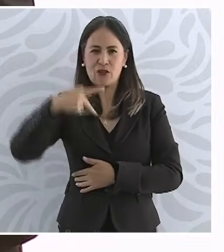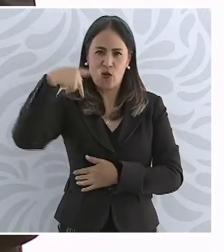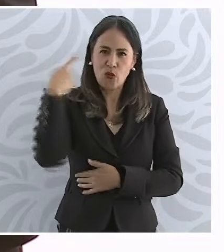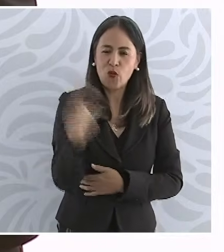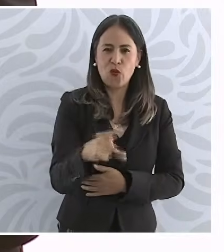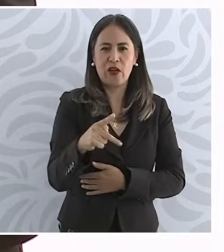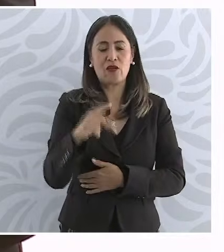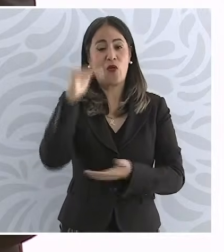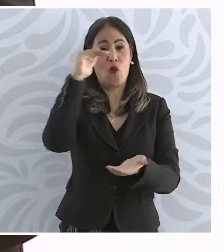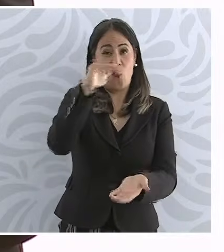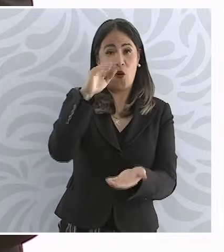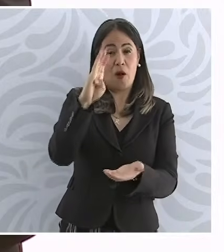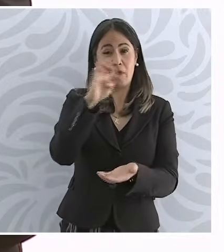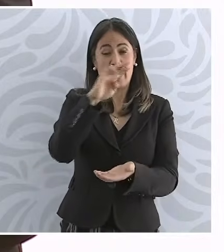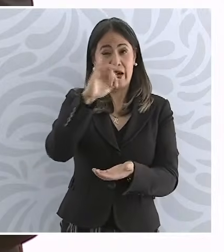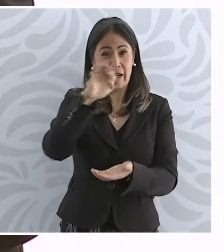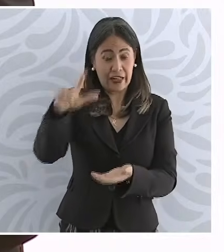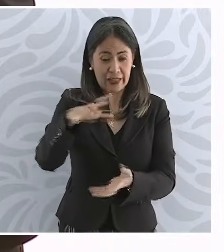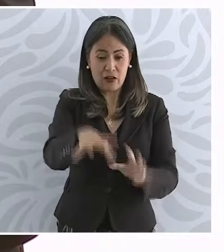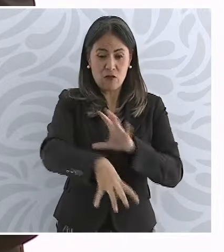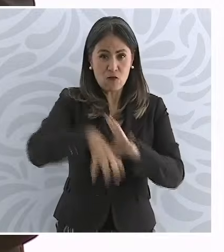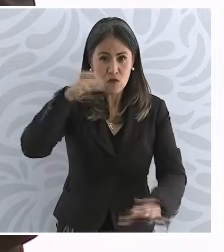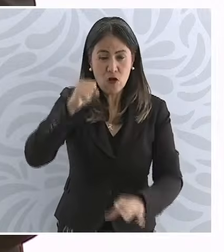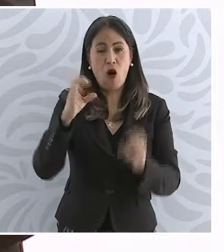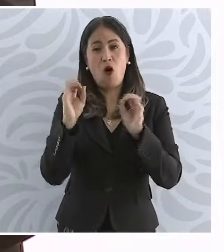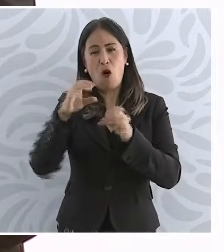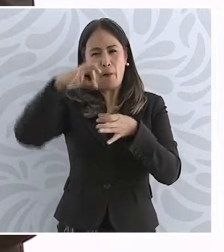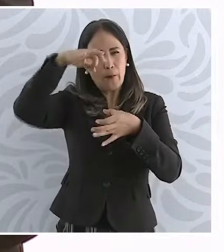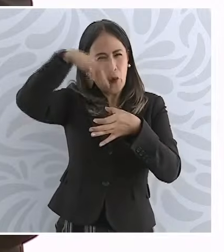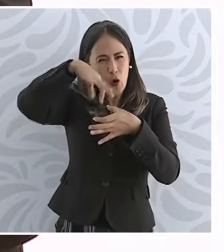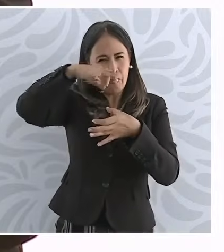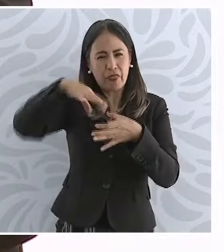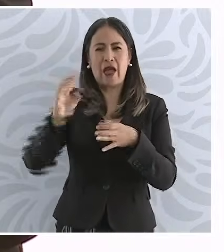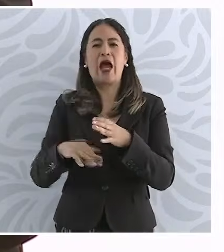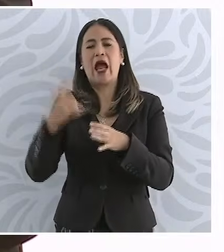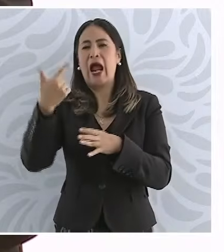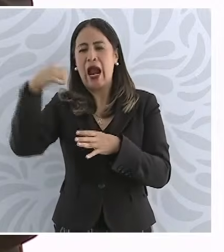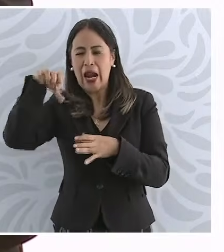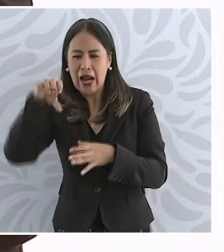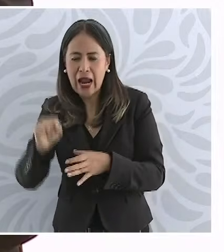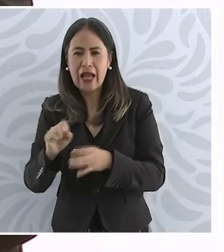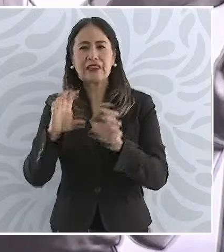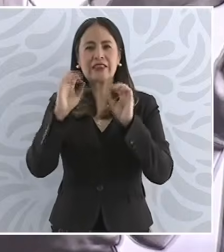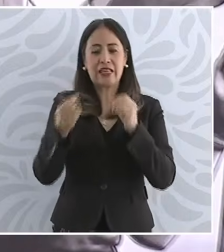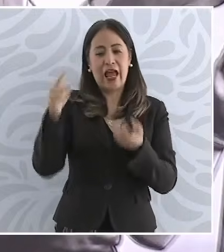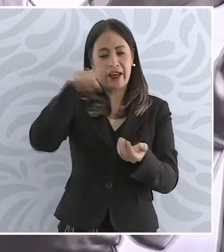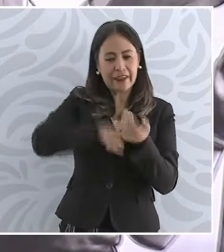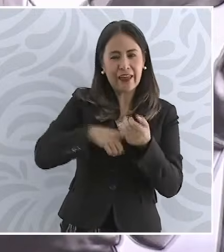extraído cada gota de gasolina producida y cada esfuerzo realizado dentro de esta noble empresa